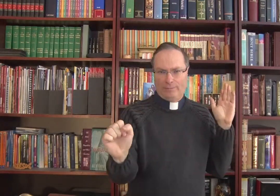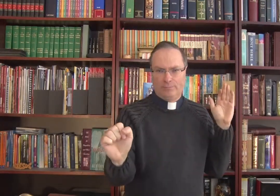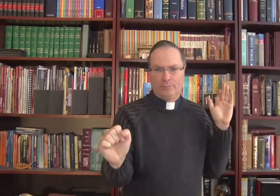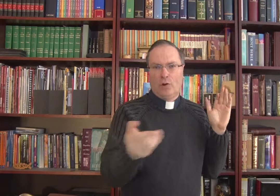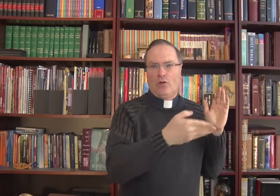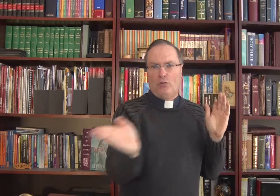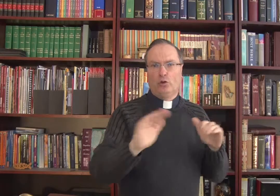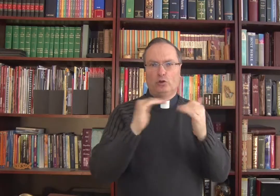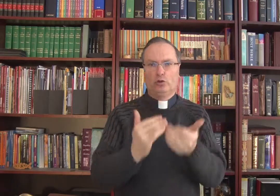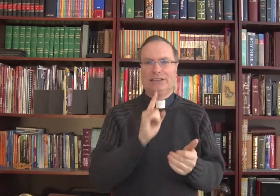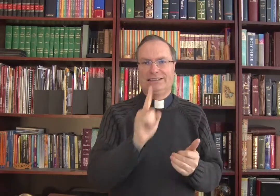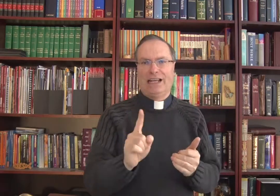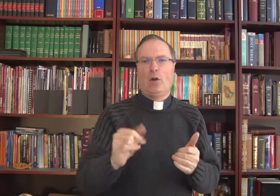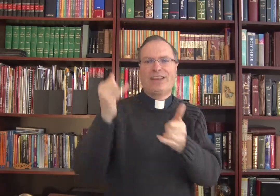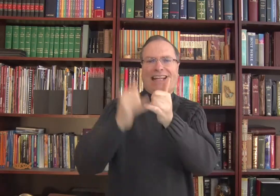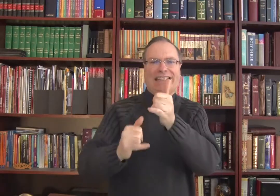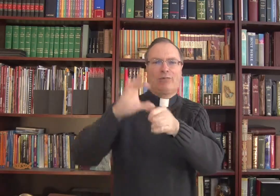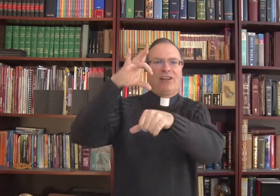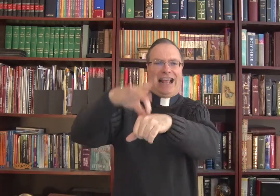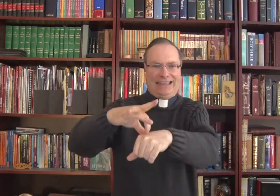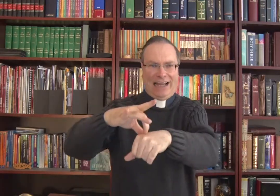vous tous qui êtes aux extrémités de la terre!